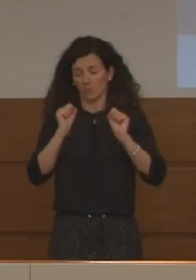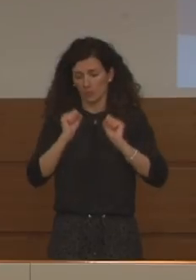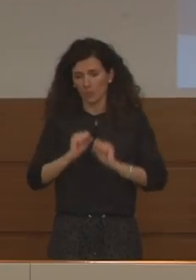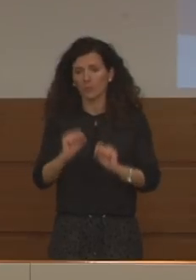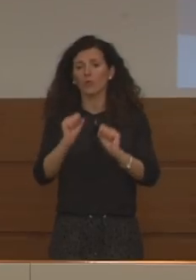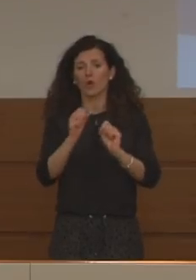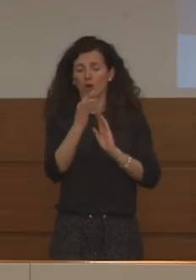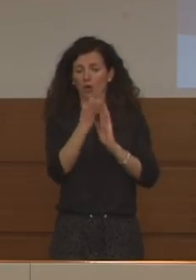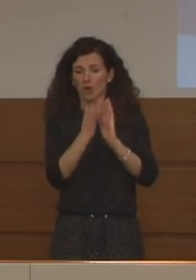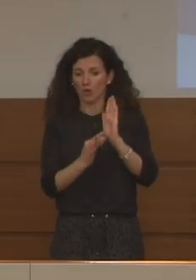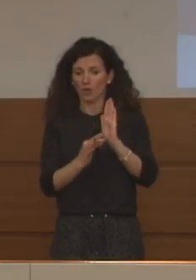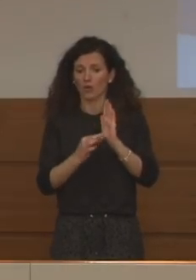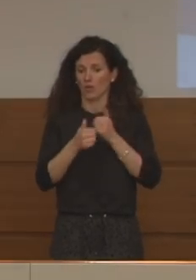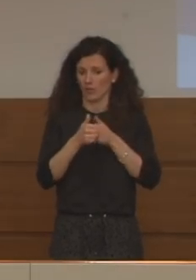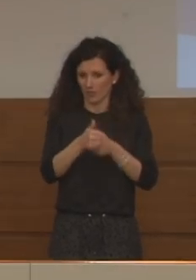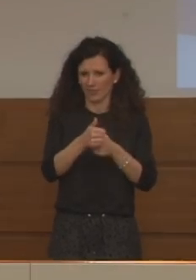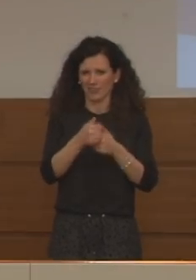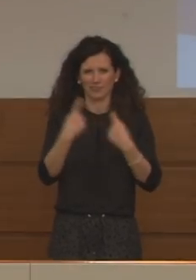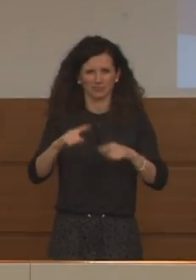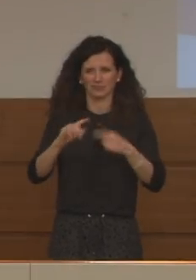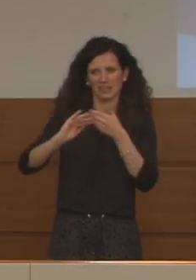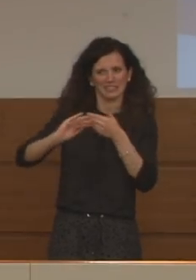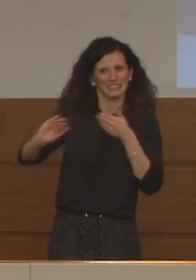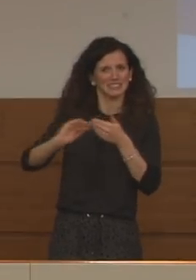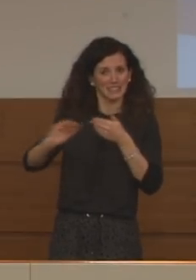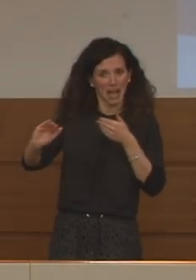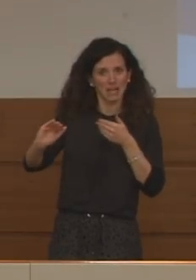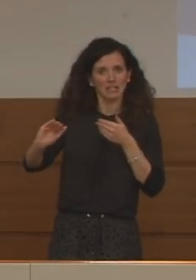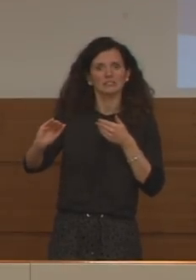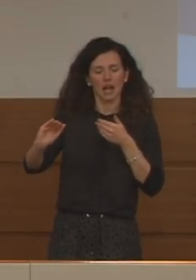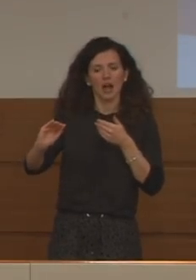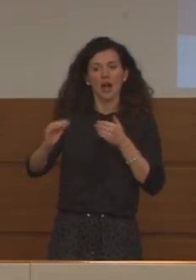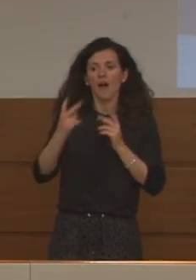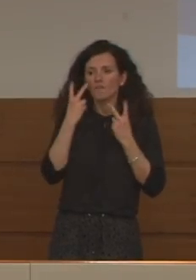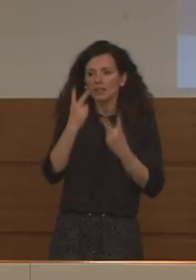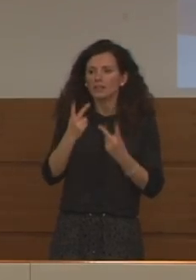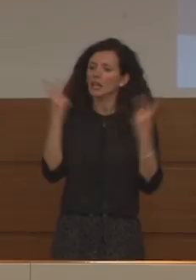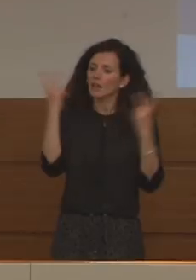di distanziamento sociale. Gli effetti di questi provvedimenti li vedremo